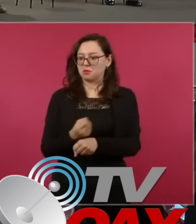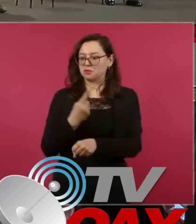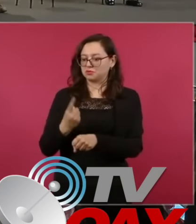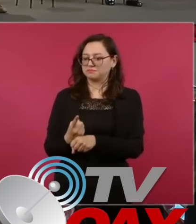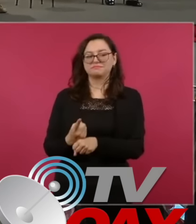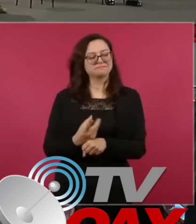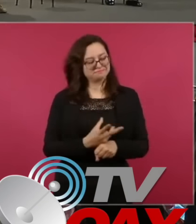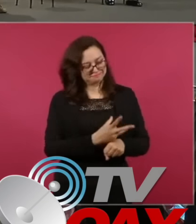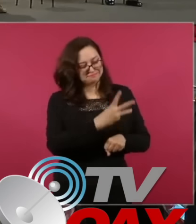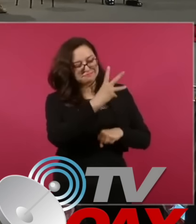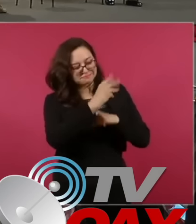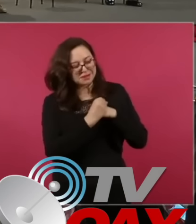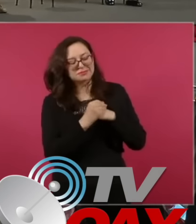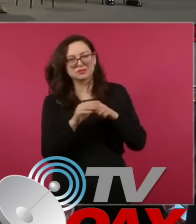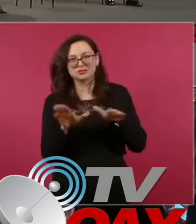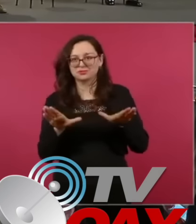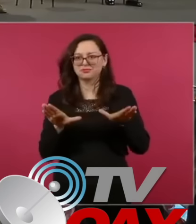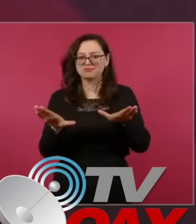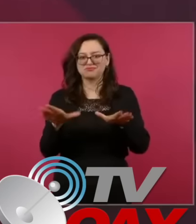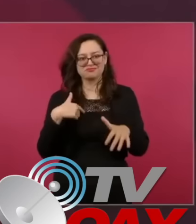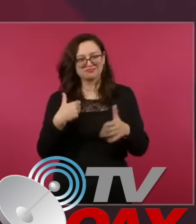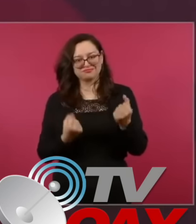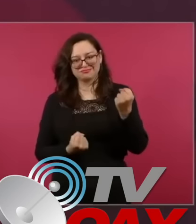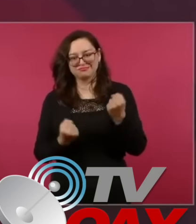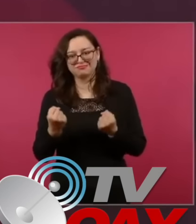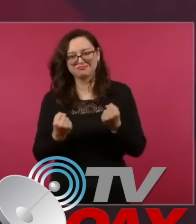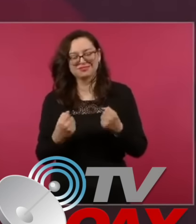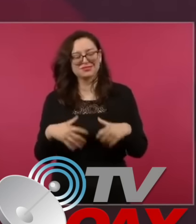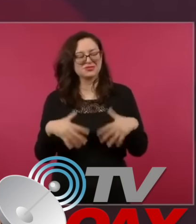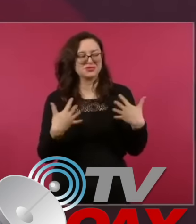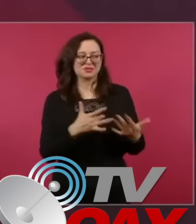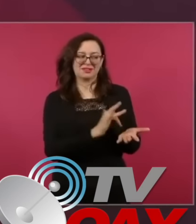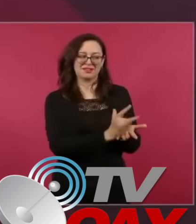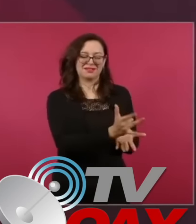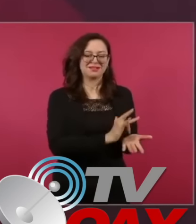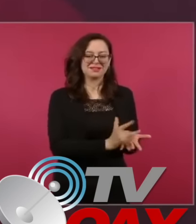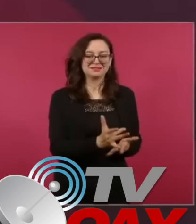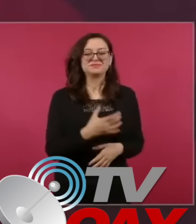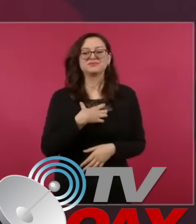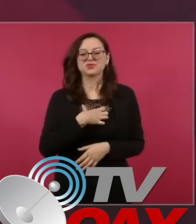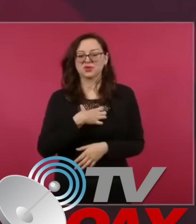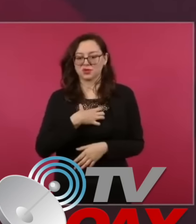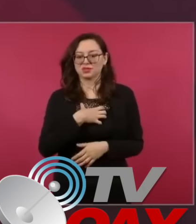mu muy contento y muy satisfecho de estar aquí y agradecido de que de poder transmitirles esta